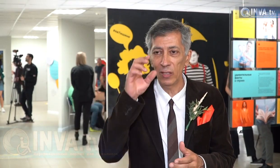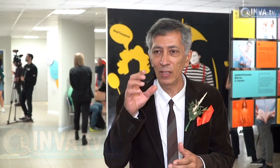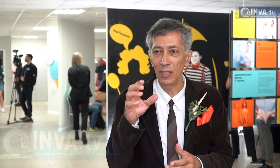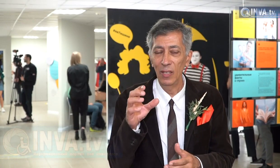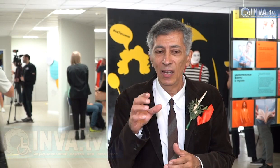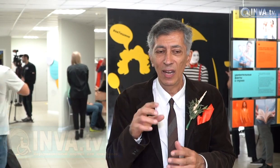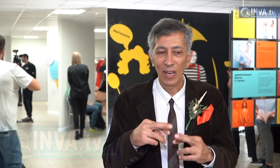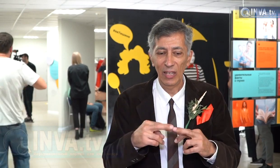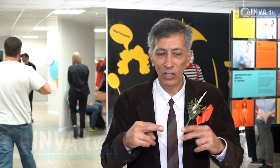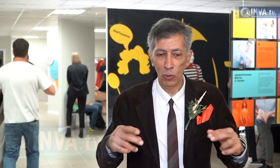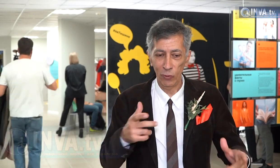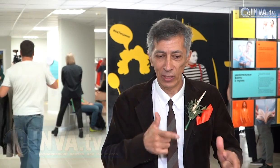позитивным.